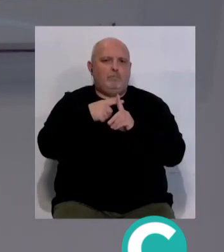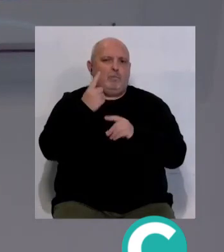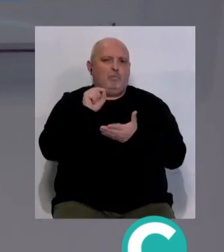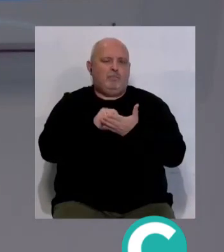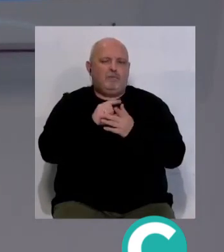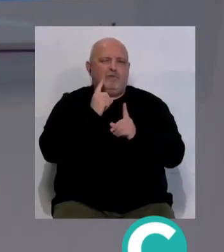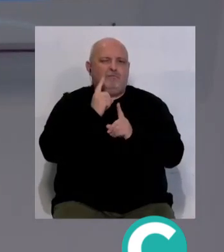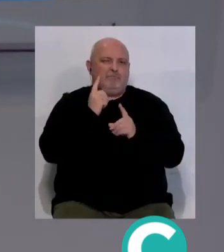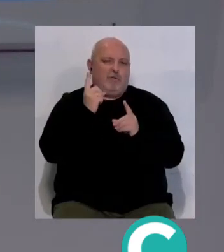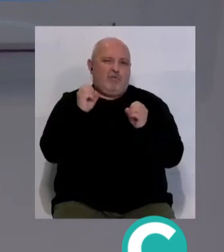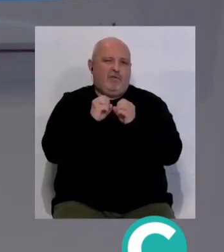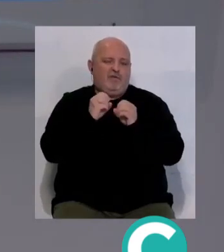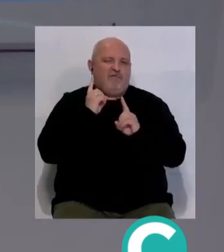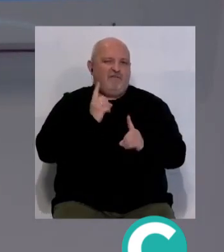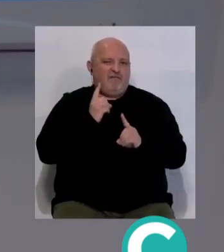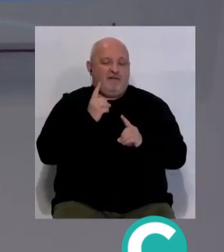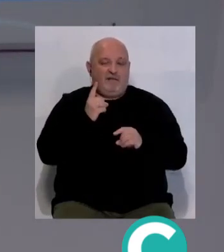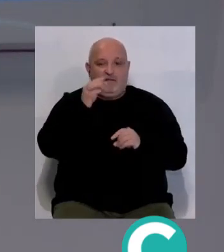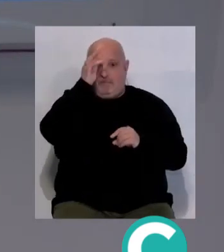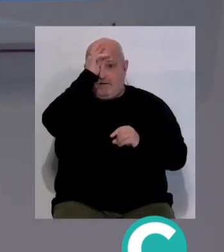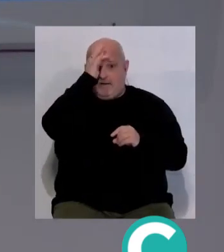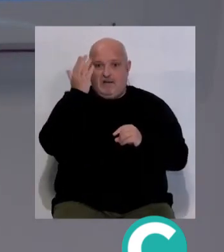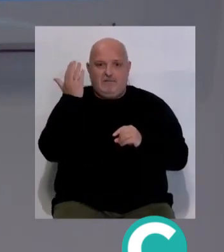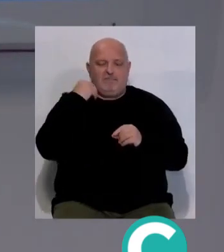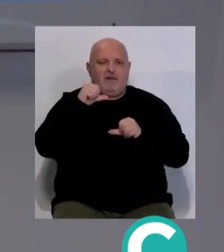0-0 ante el athletic club de Bilbao en el nuevo mirandilla la liga ha ampliado el